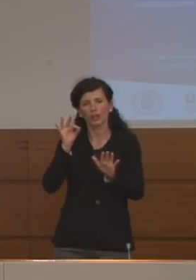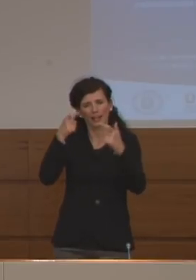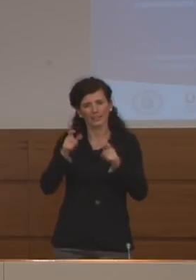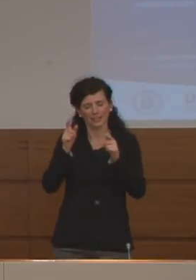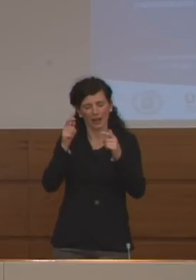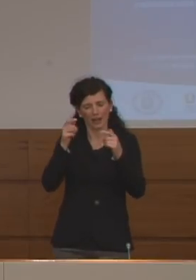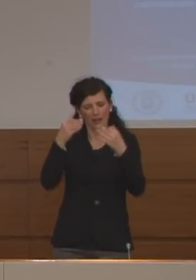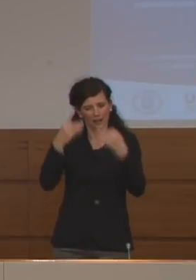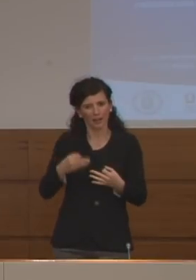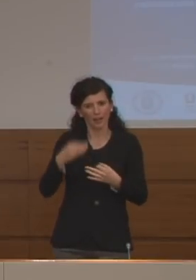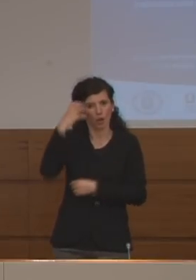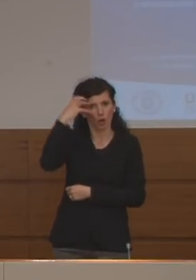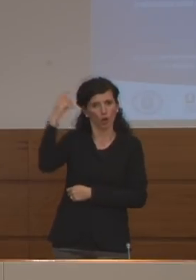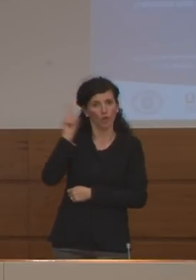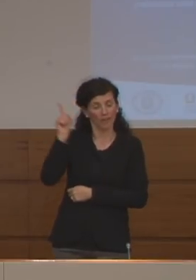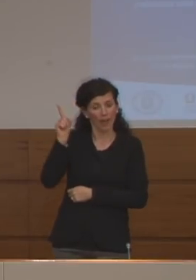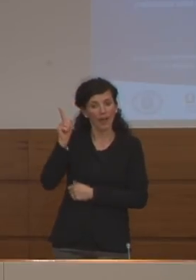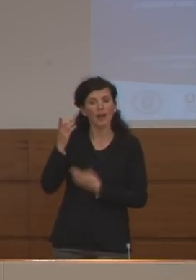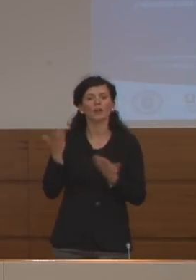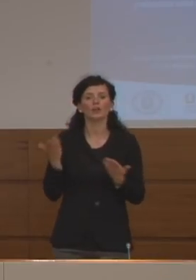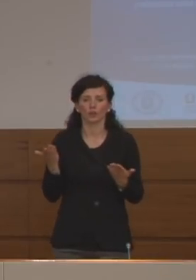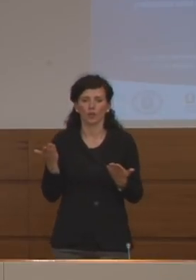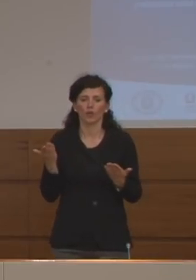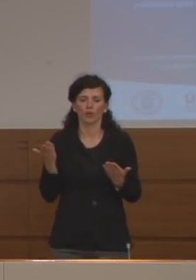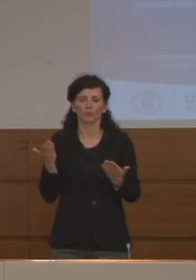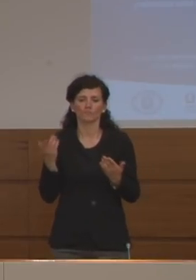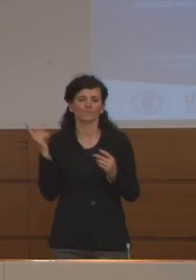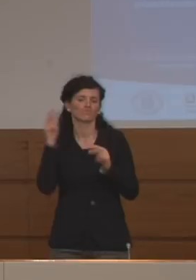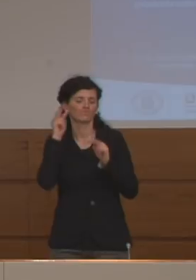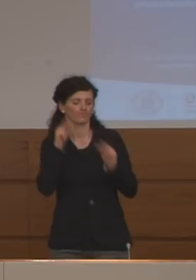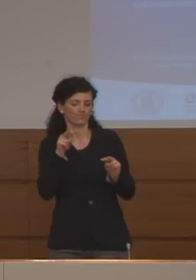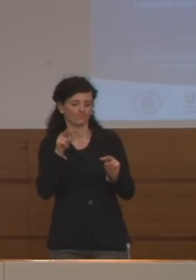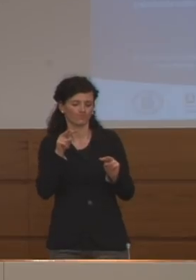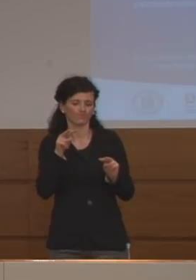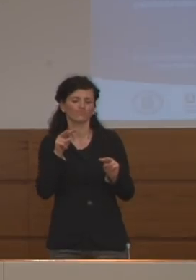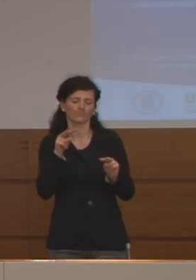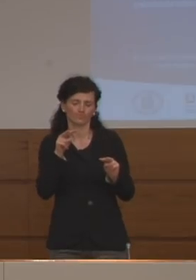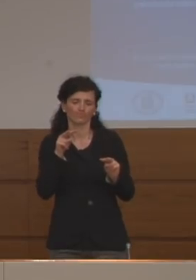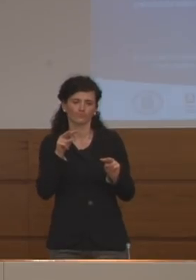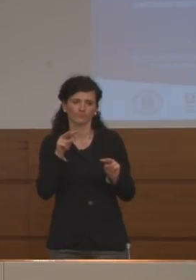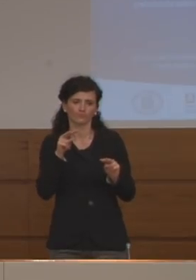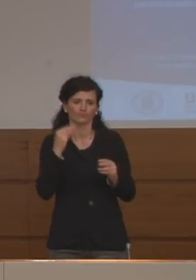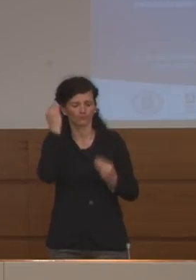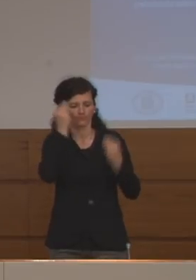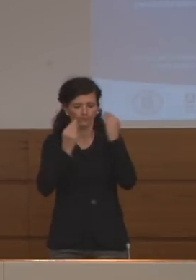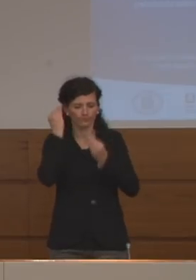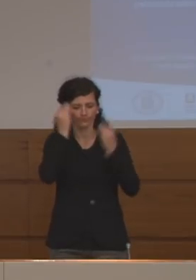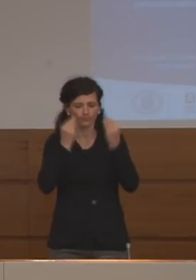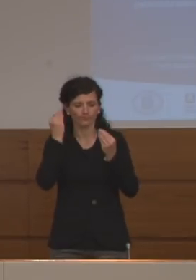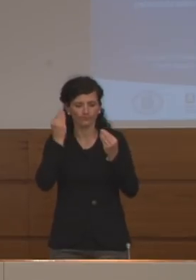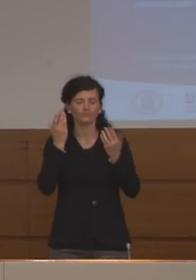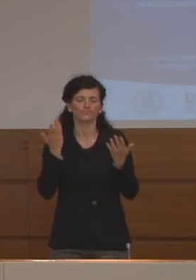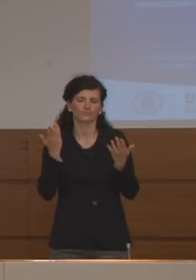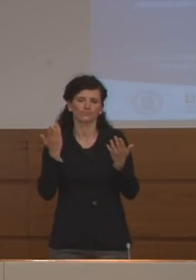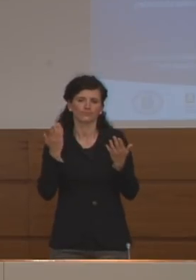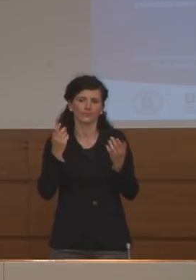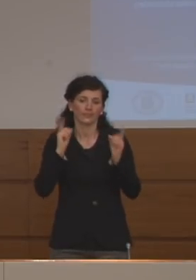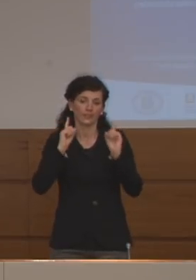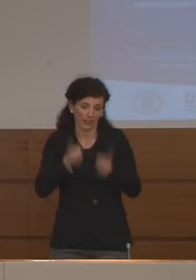decisore, e quindi da tutti coloro a cui pertiene questa scelta, dovranno forse